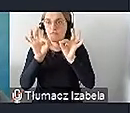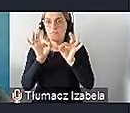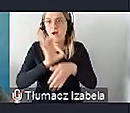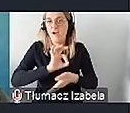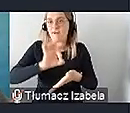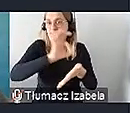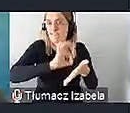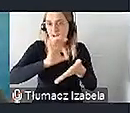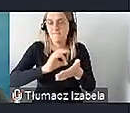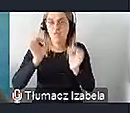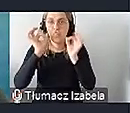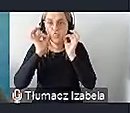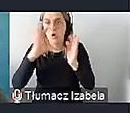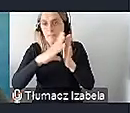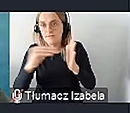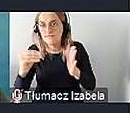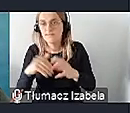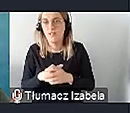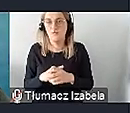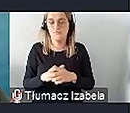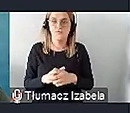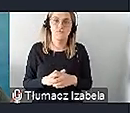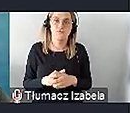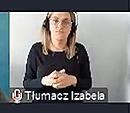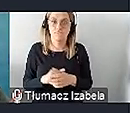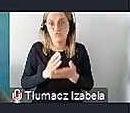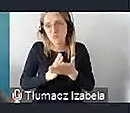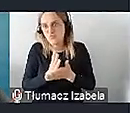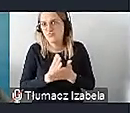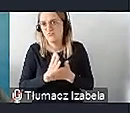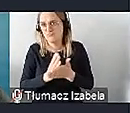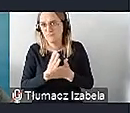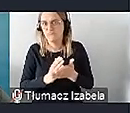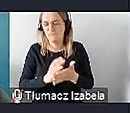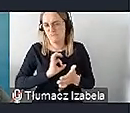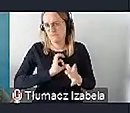albo zdjęcie, które będzie nam służyć do naszego celu.